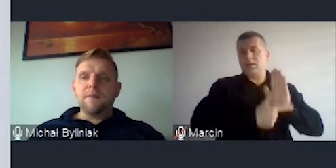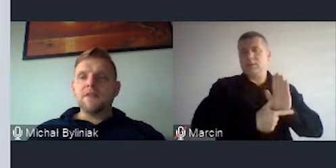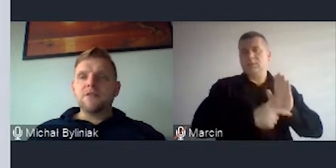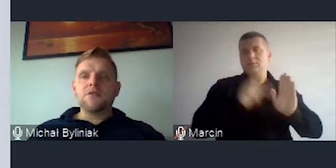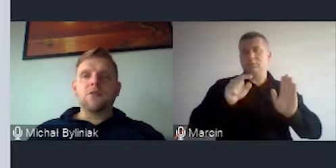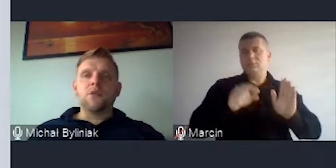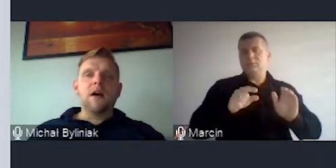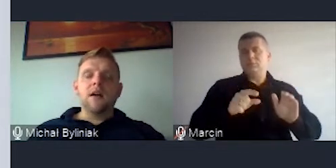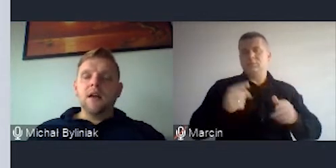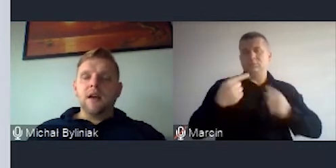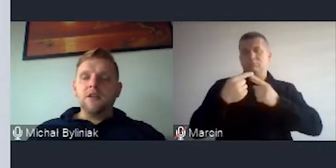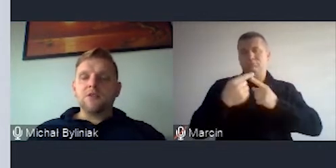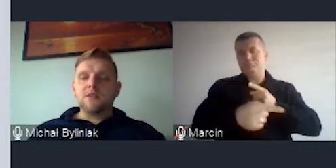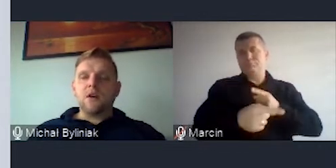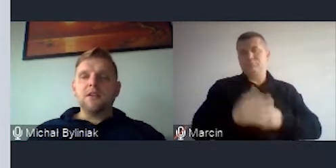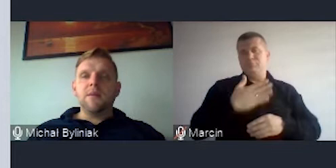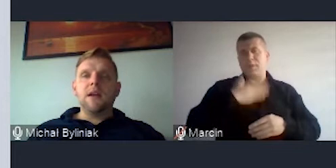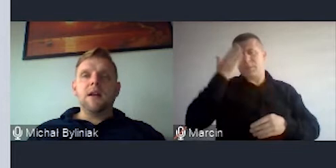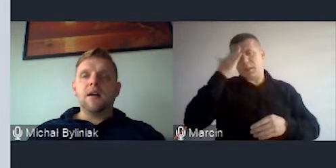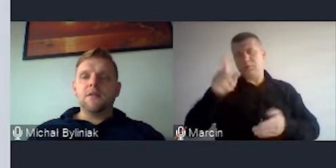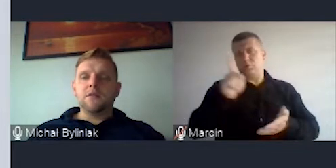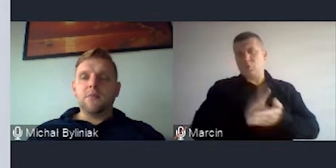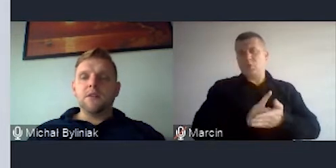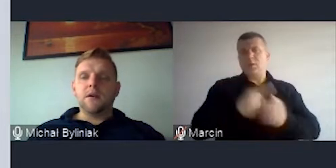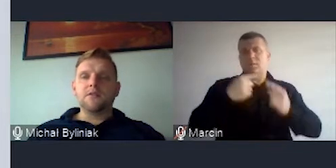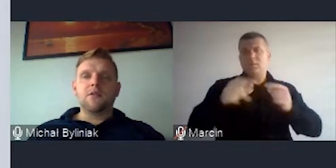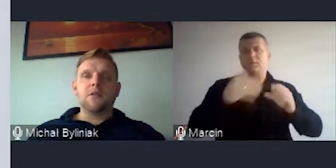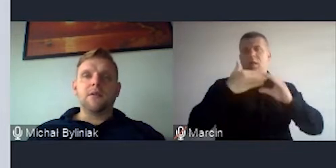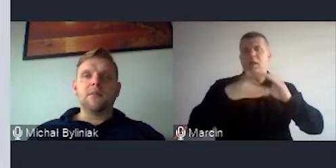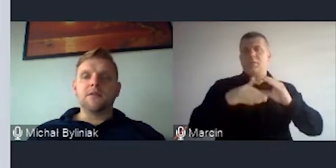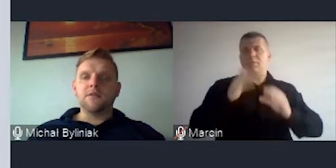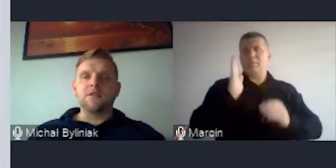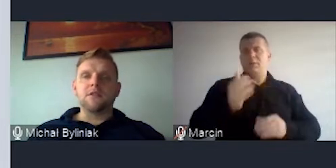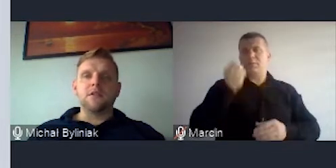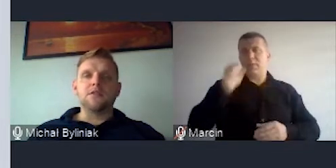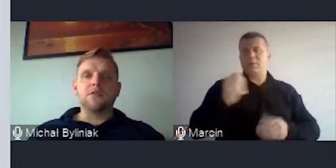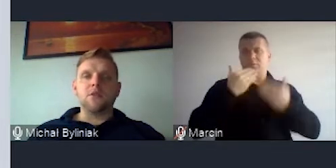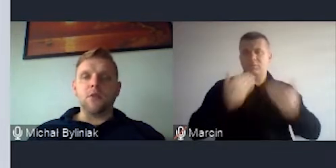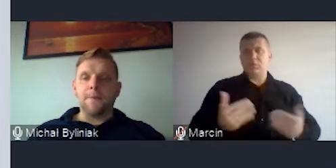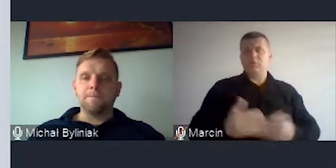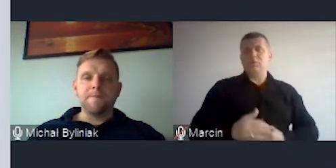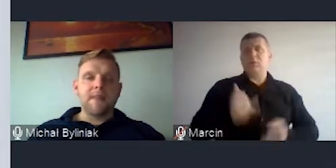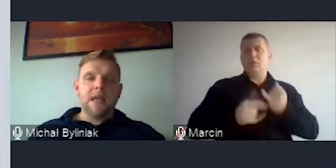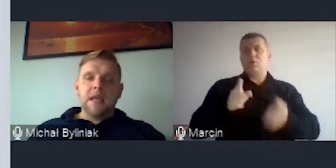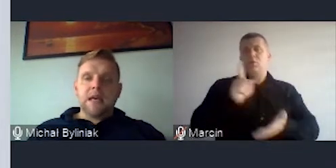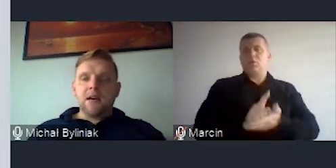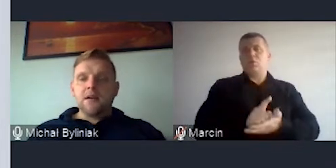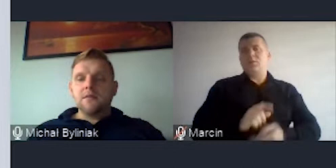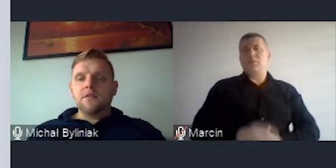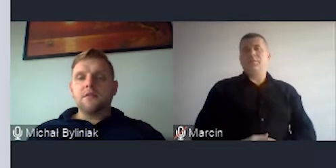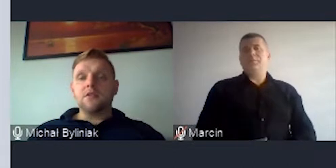mam nadziej, że to się uda, to będę bardzo wdzięczny jeśli się to uda.